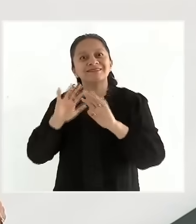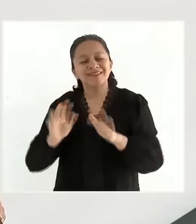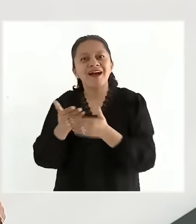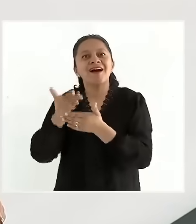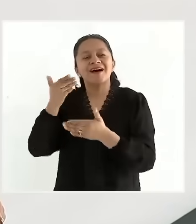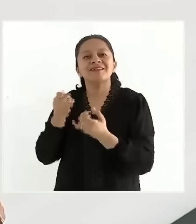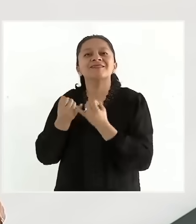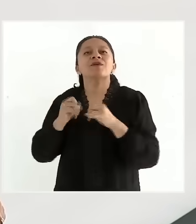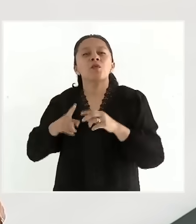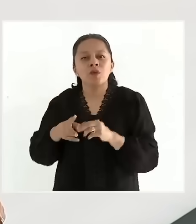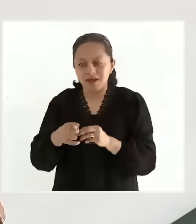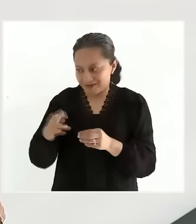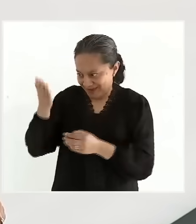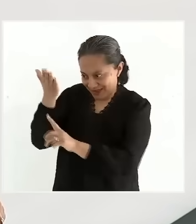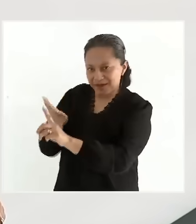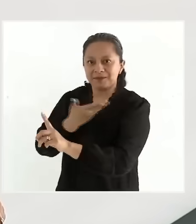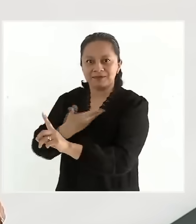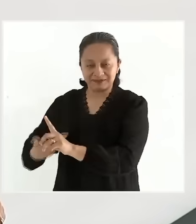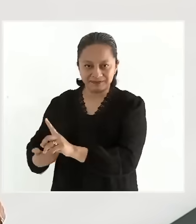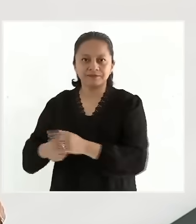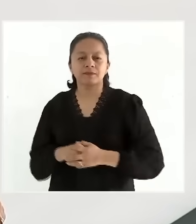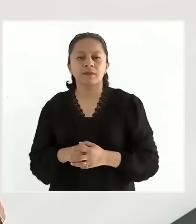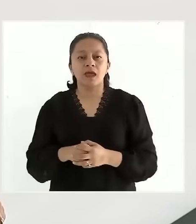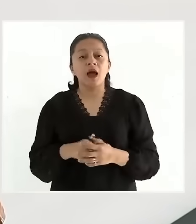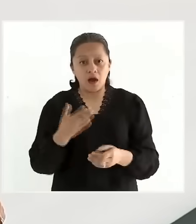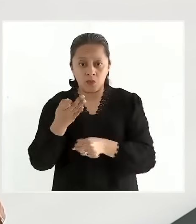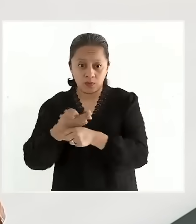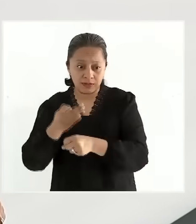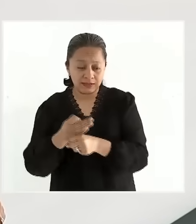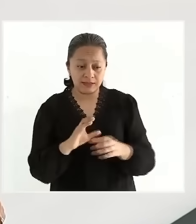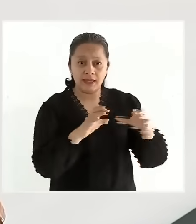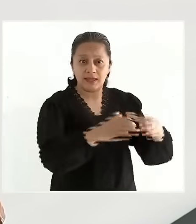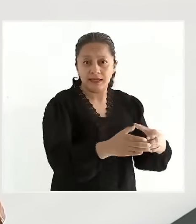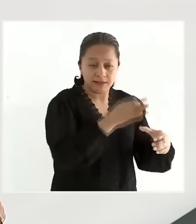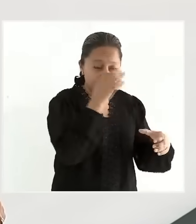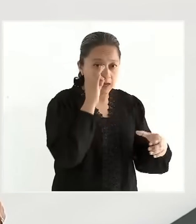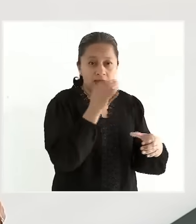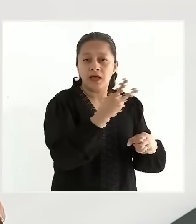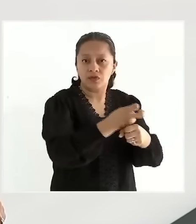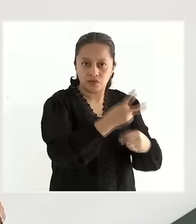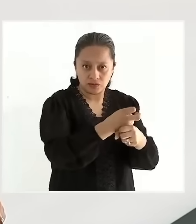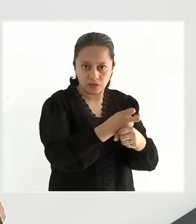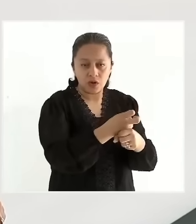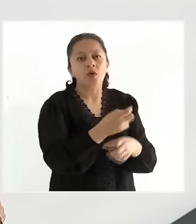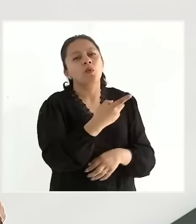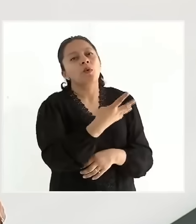ya tenemos previsto la construcción del ciclo combinado Salamanca 2 con una capacidad de 483 MW,